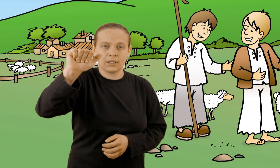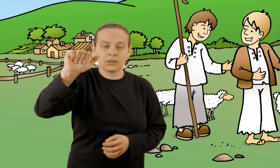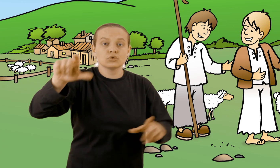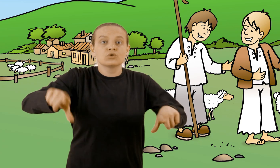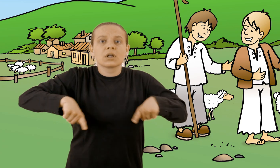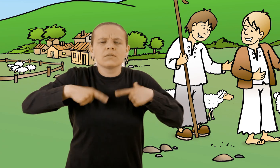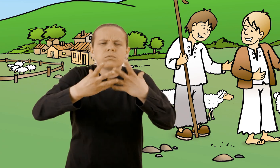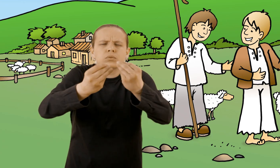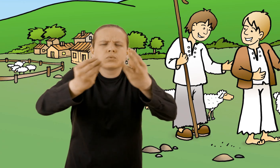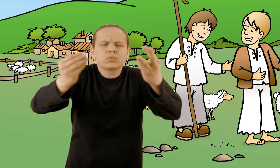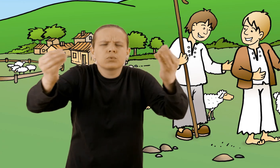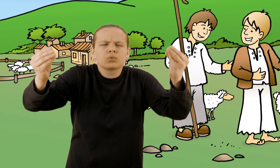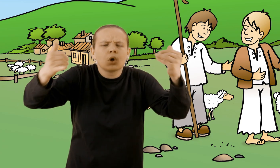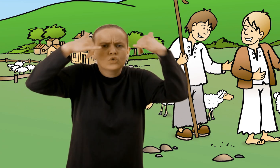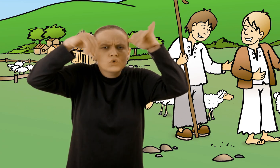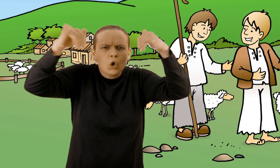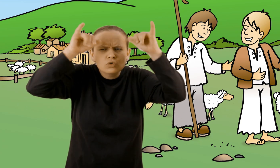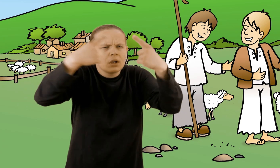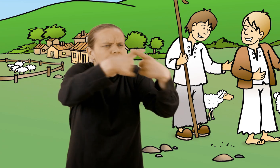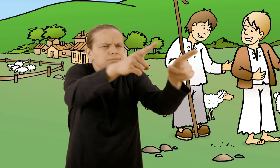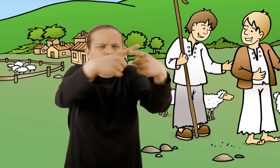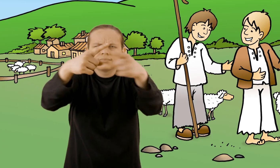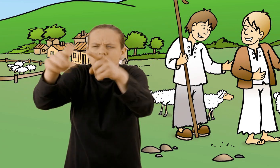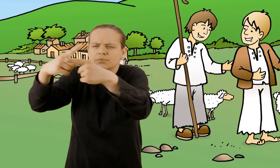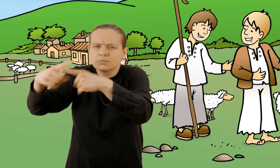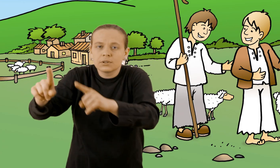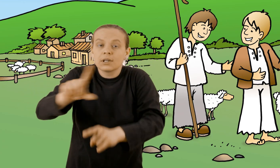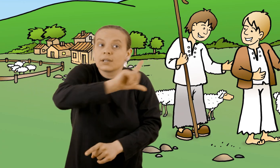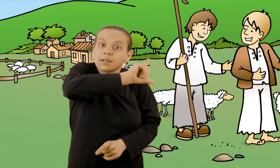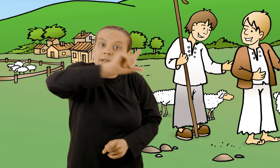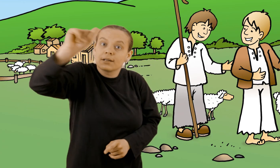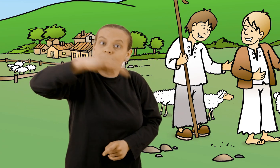još živjelo mnogo stočara, dolazila su na planinu